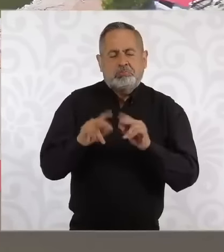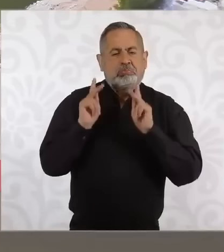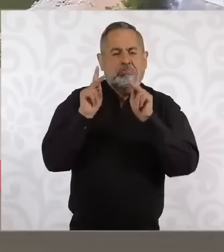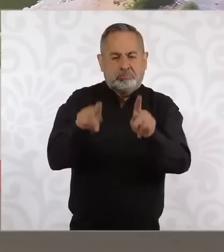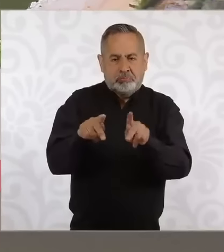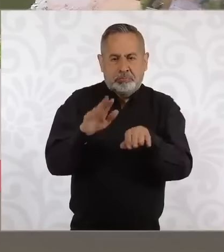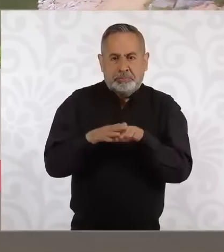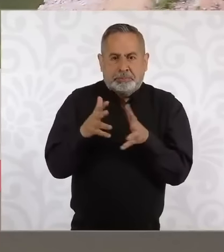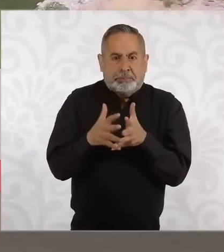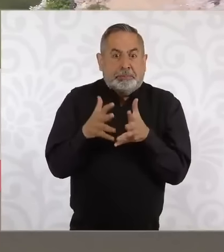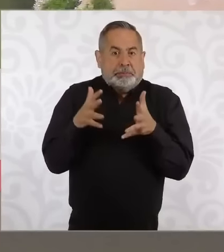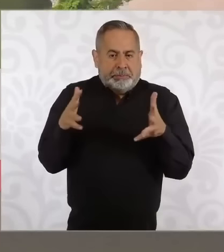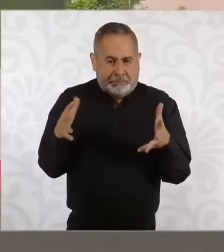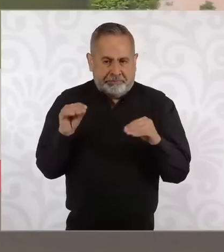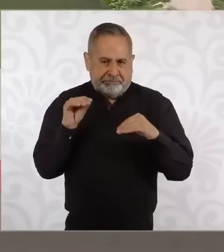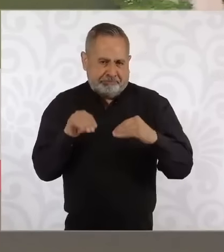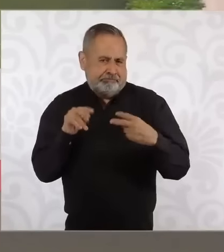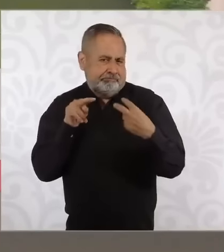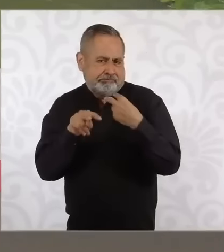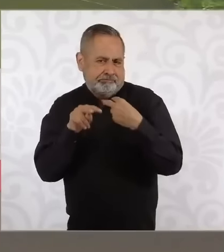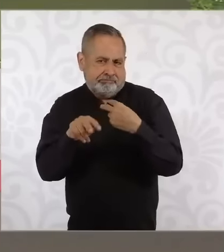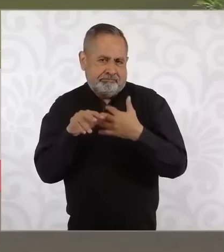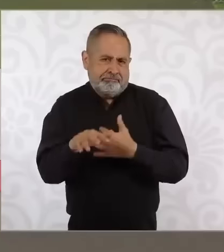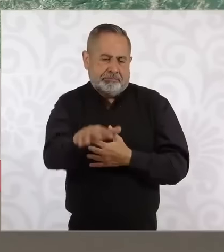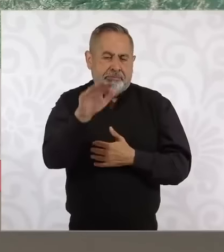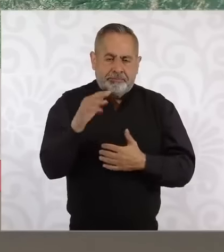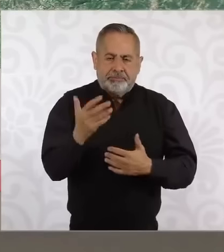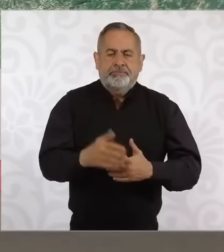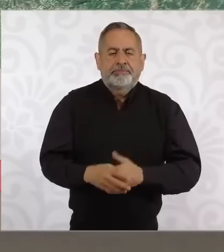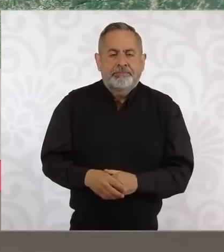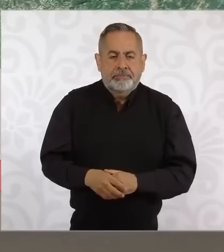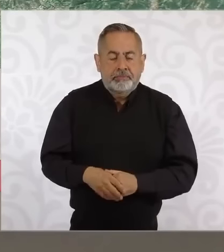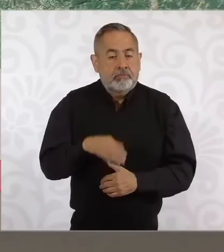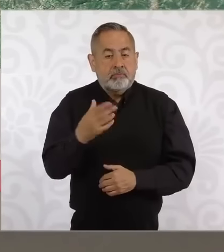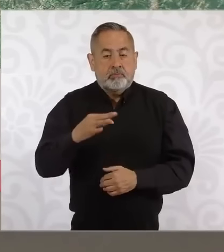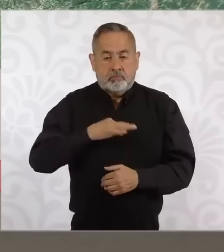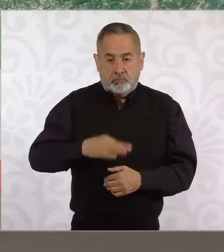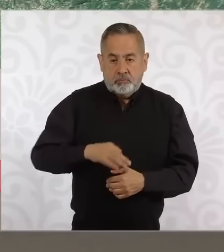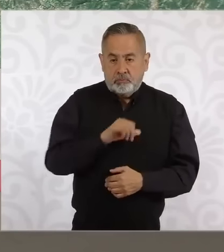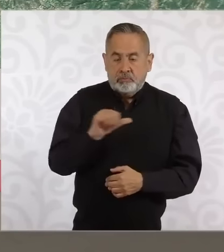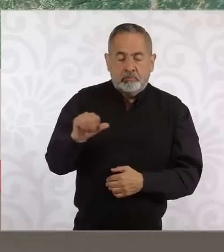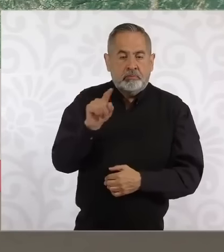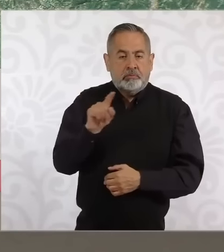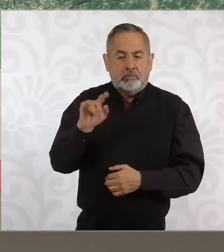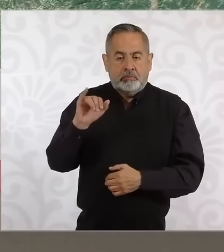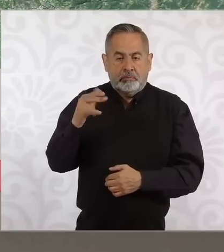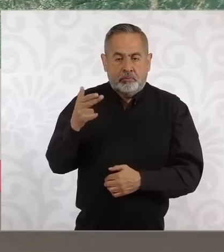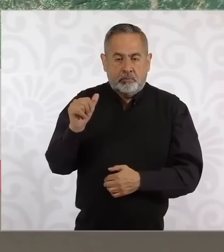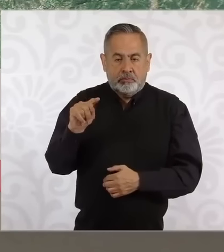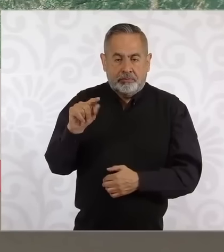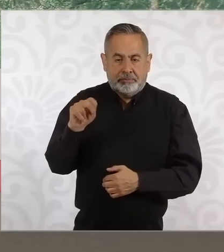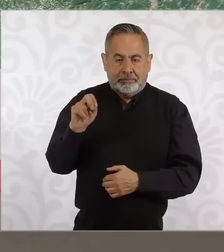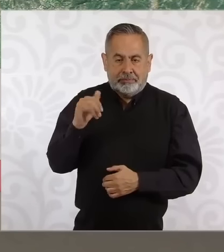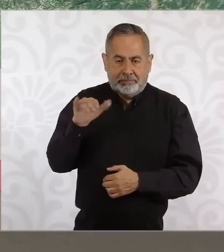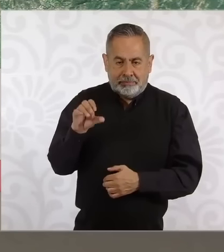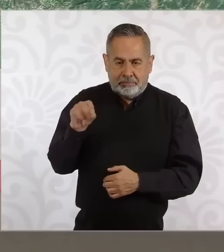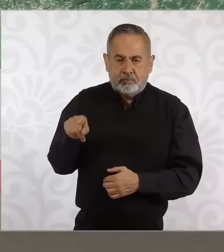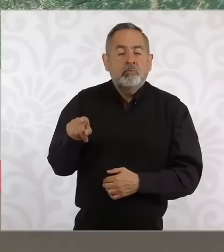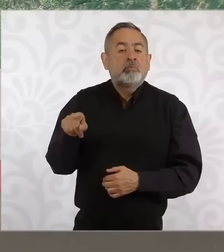ampliaron e la siguiente, Tolucas y Huatanejo, aquí con el apoyo de la Secretaría de la Defensa,